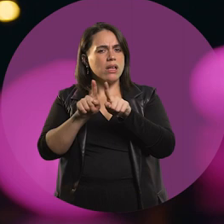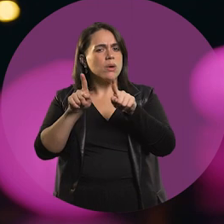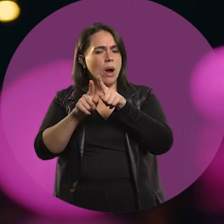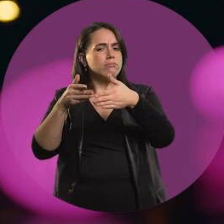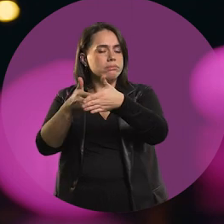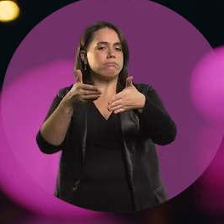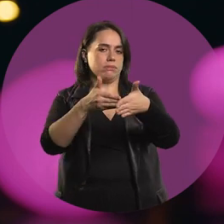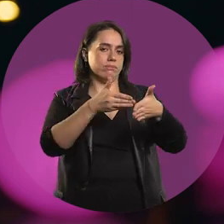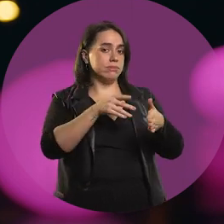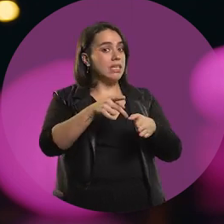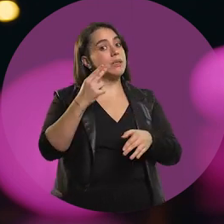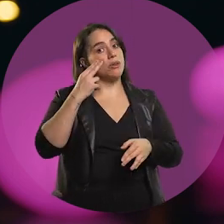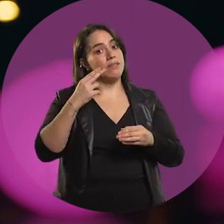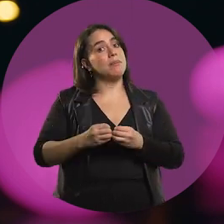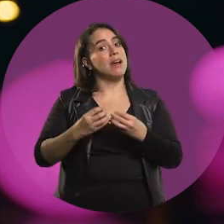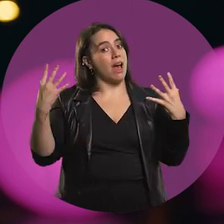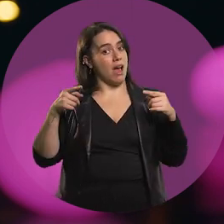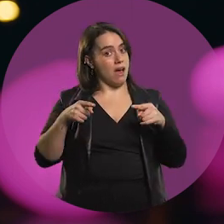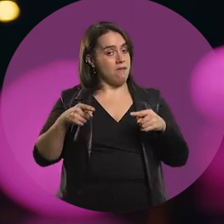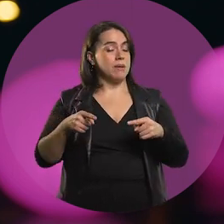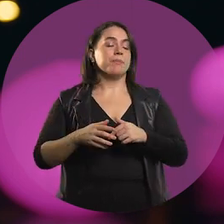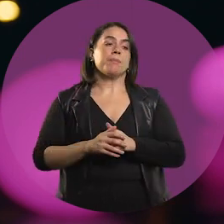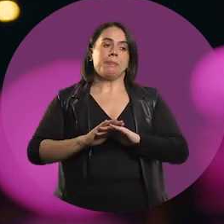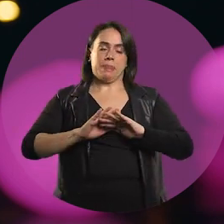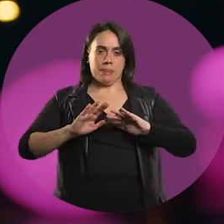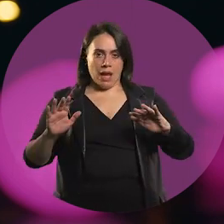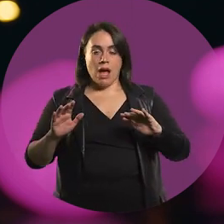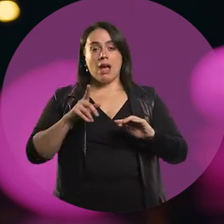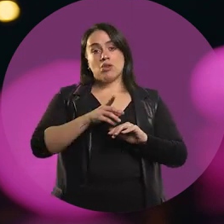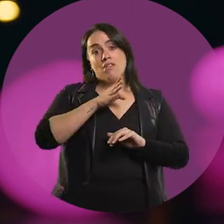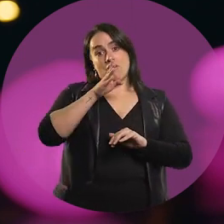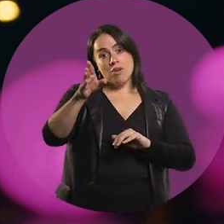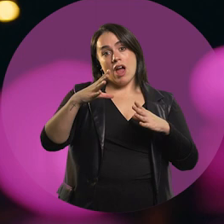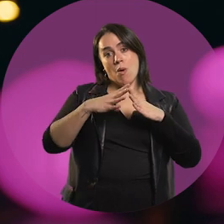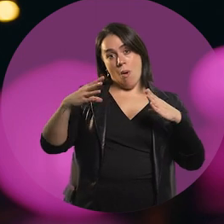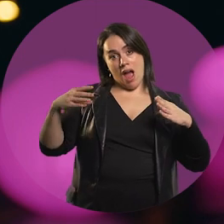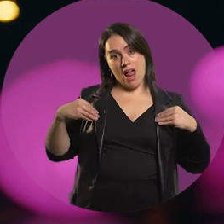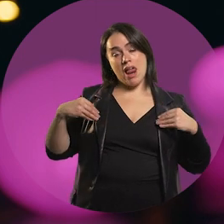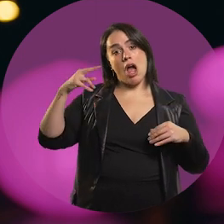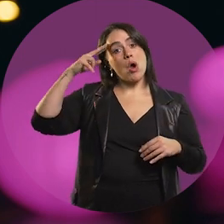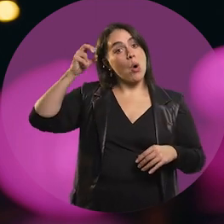Ese es un problema. En base a eso, a que me pude inscribir,